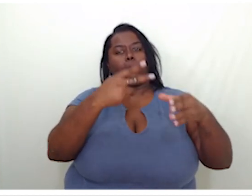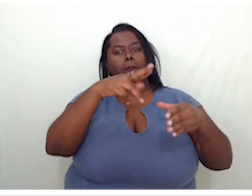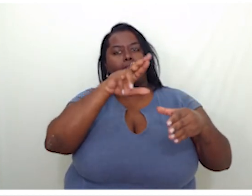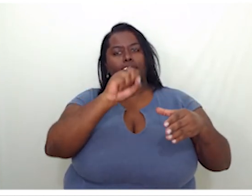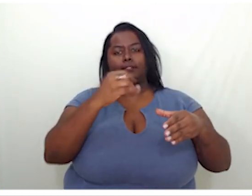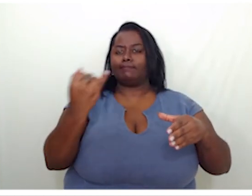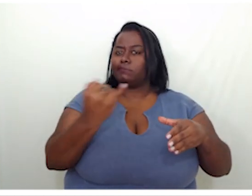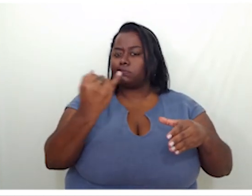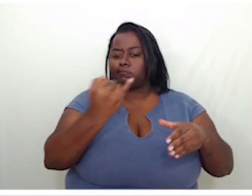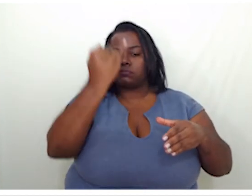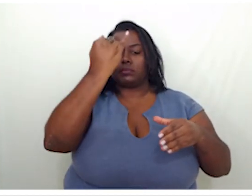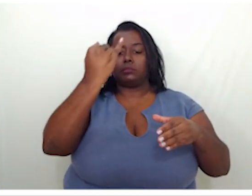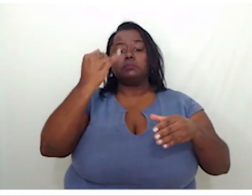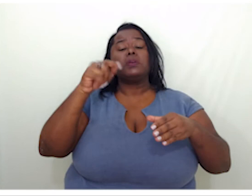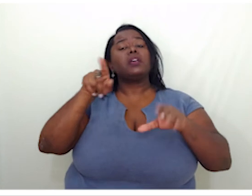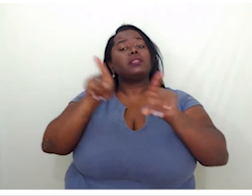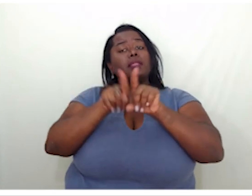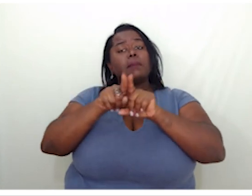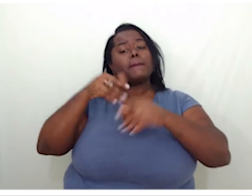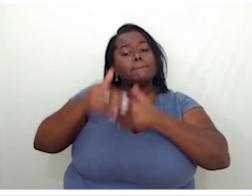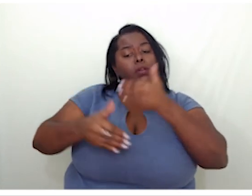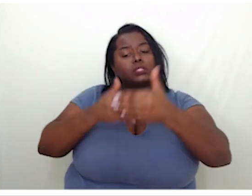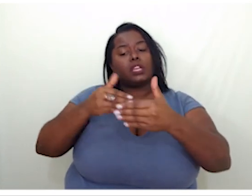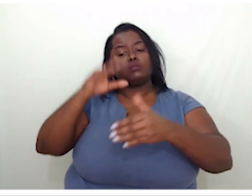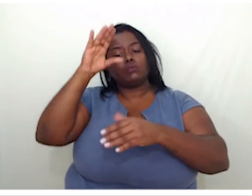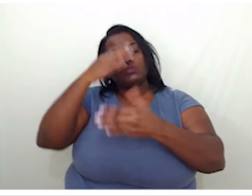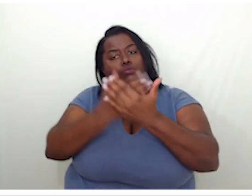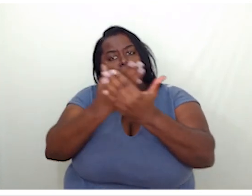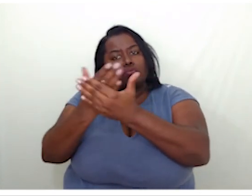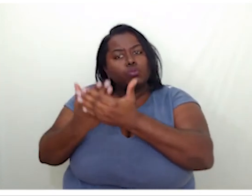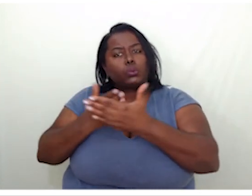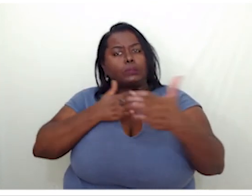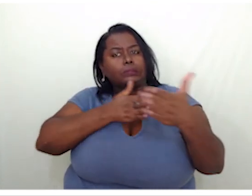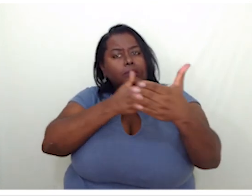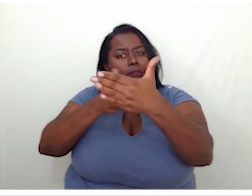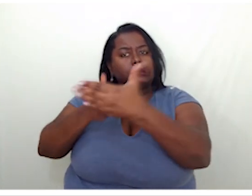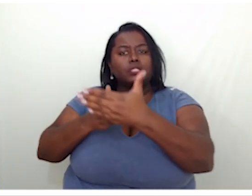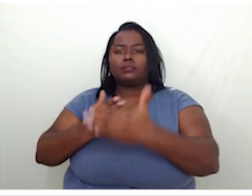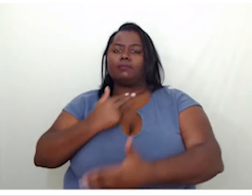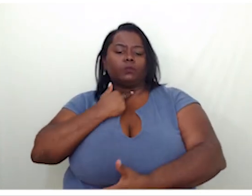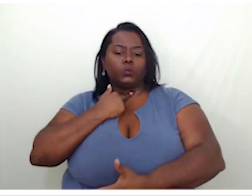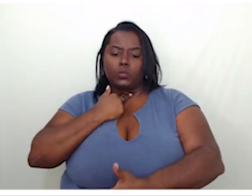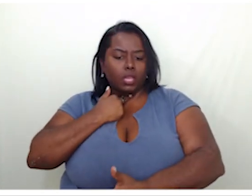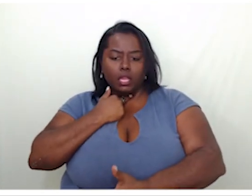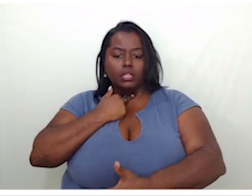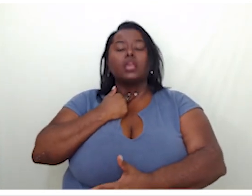es necesario que haya espacio para los estudiantes y a su propio modo de proyectar.